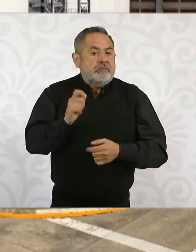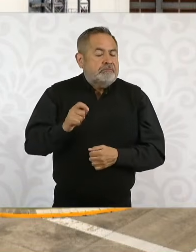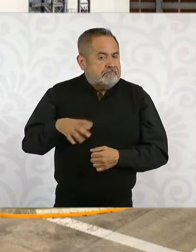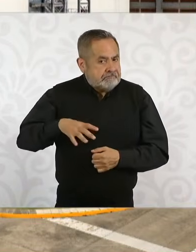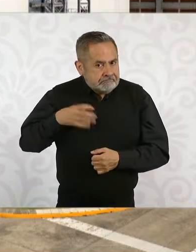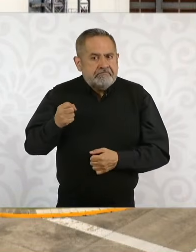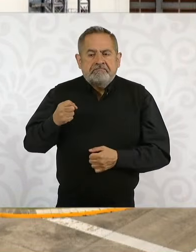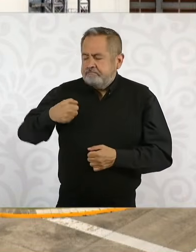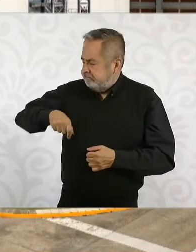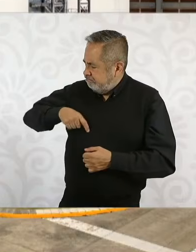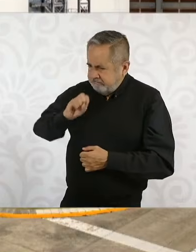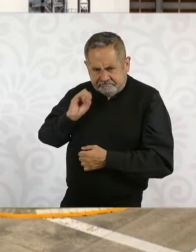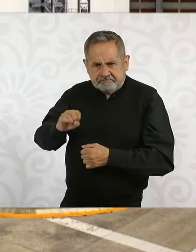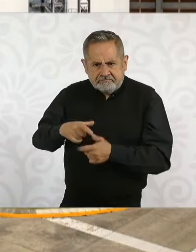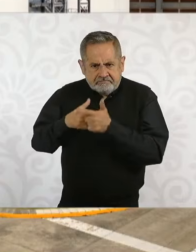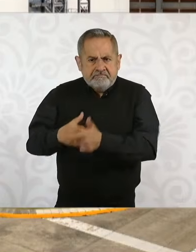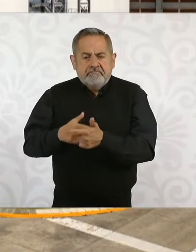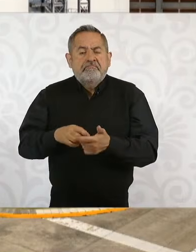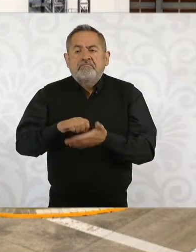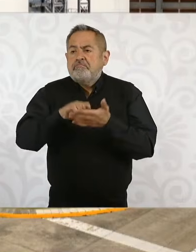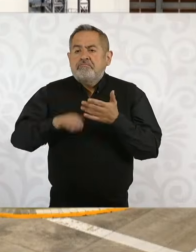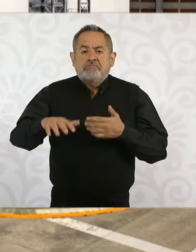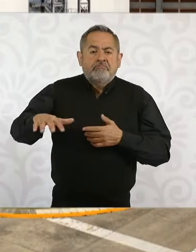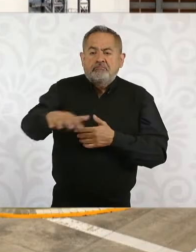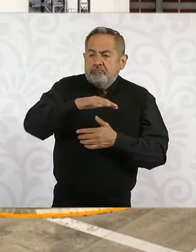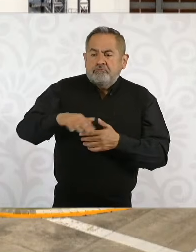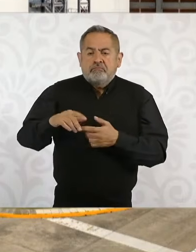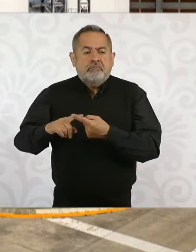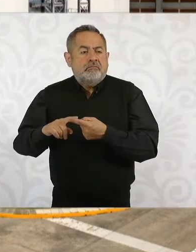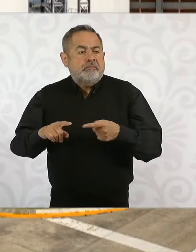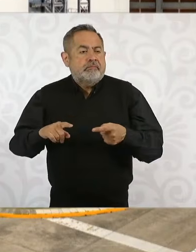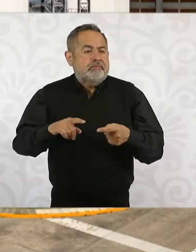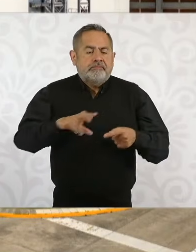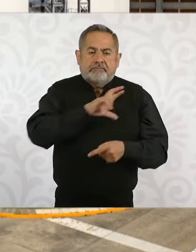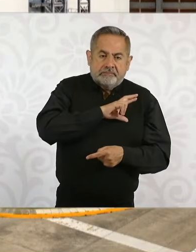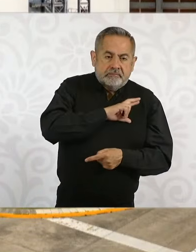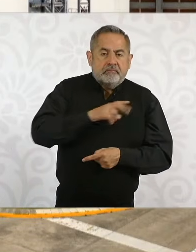claro ejemplo de lo que sucede cuando la industria y el sector público logran trabajar juntos